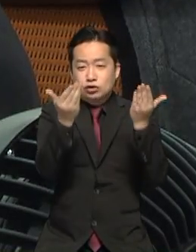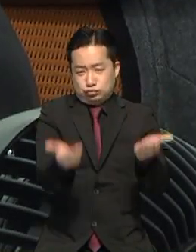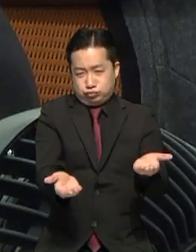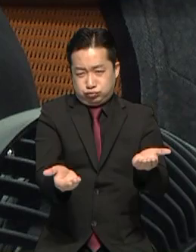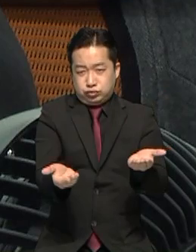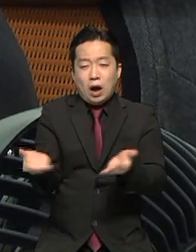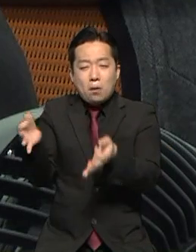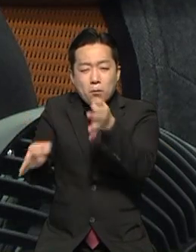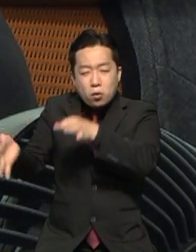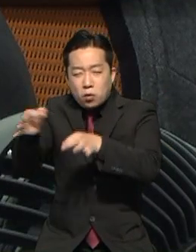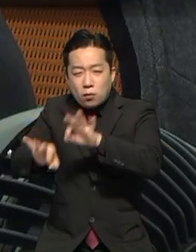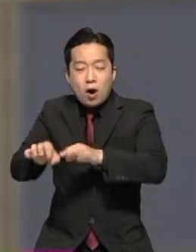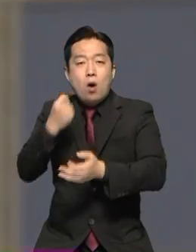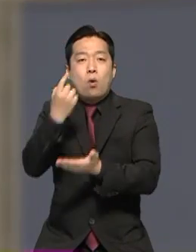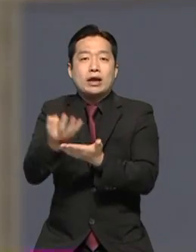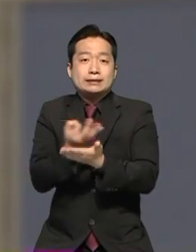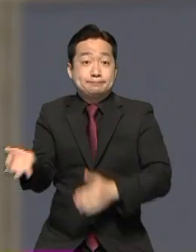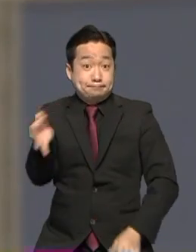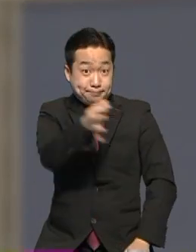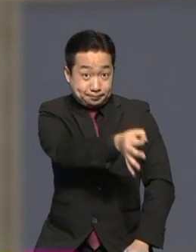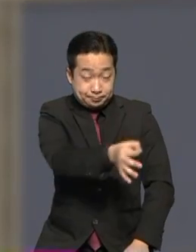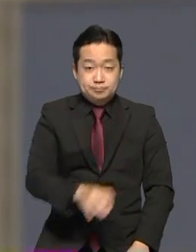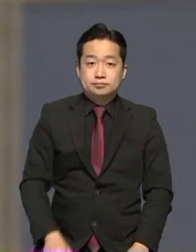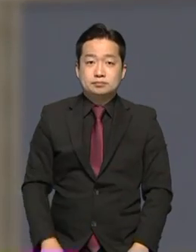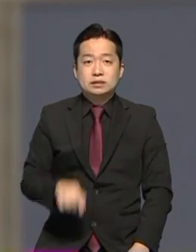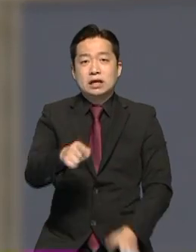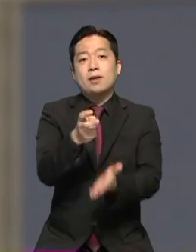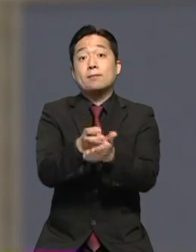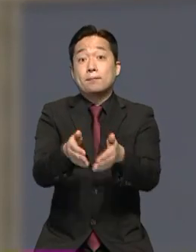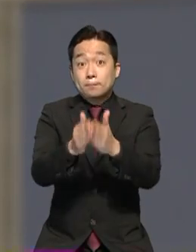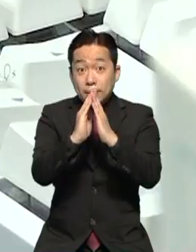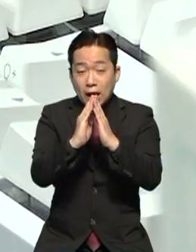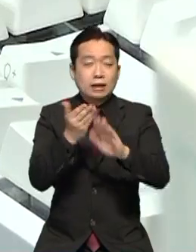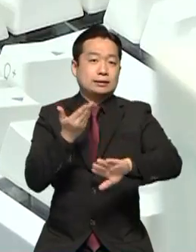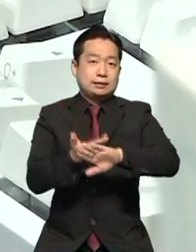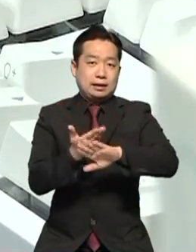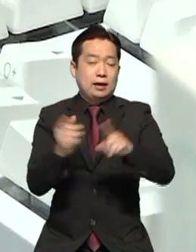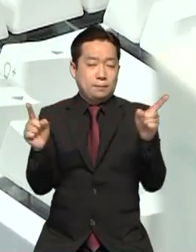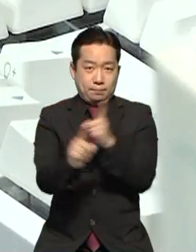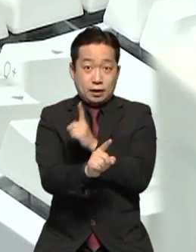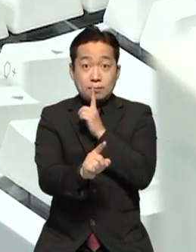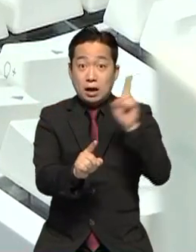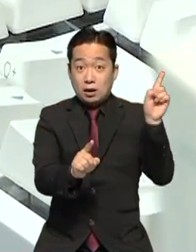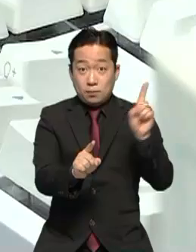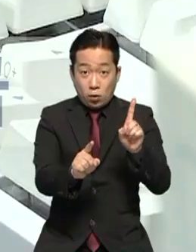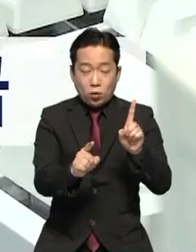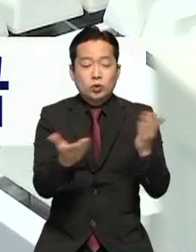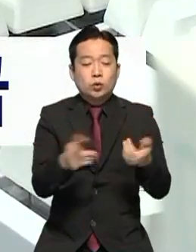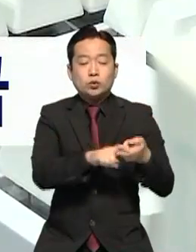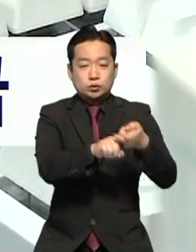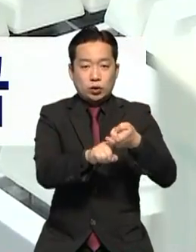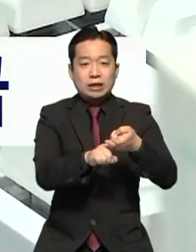전임자는 휴직을 하고 노조원들이 모아준 돈으로 월급을 받았는데 이 제도가 생기면 달라집니다. 노조 활동을 근무시간으로 인정받아서